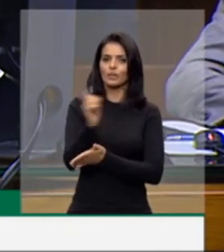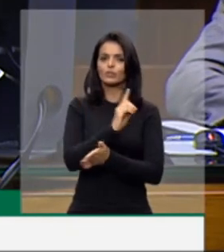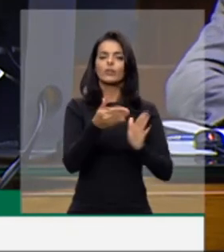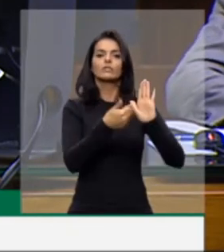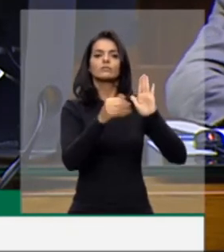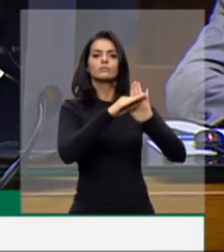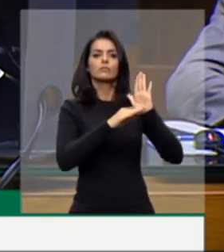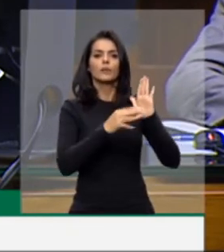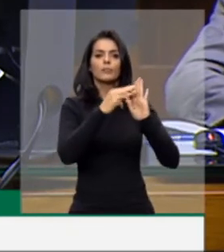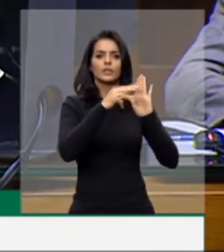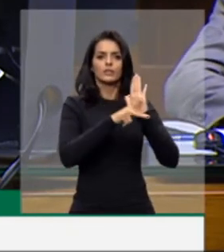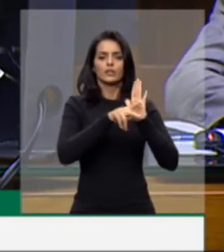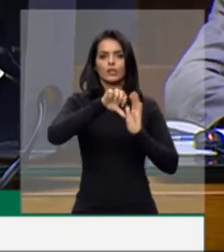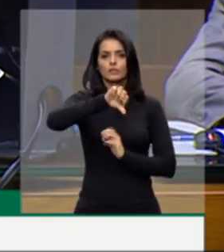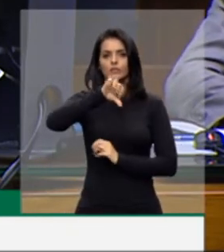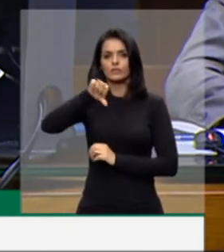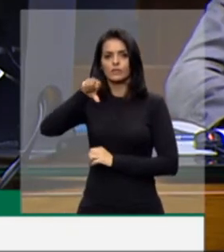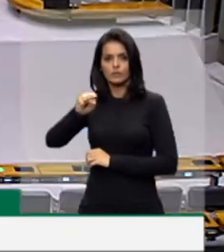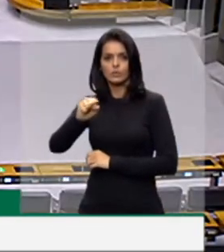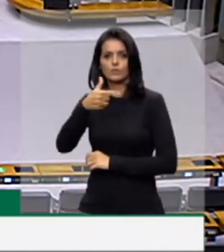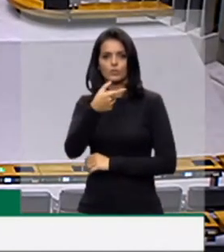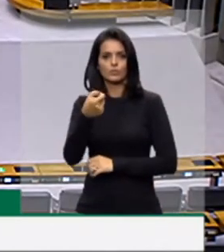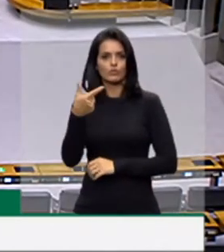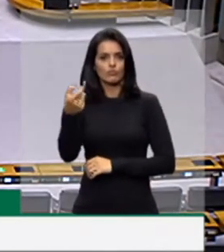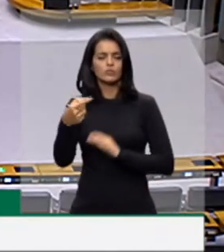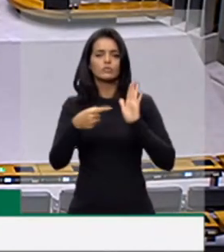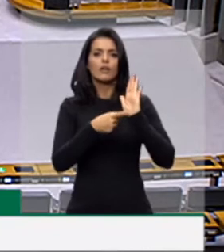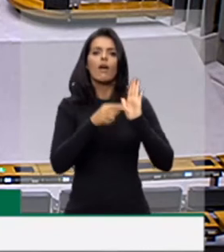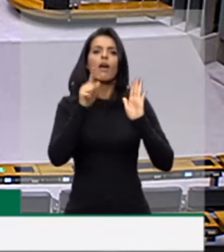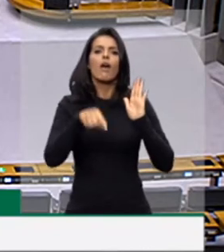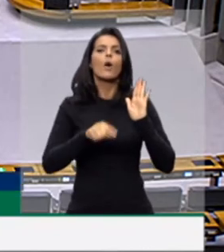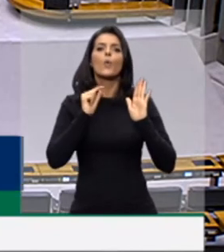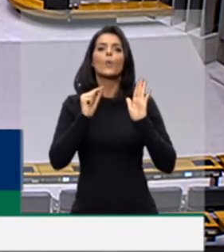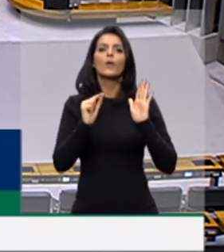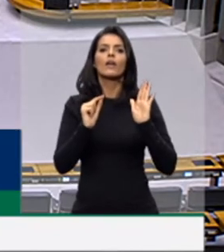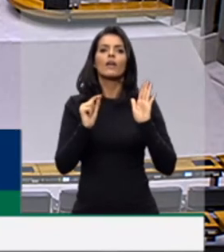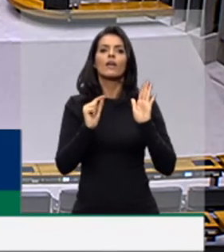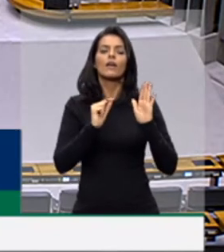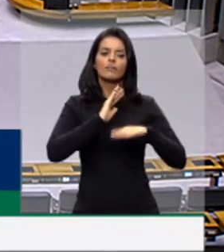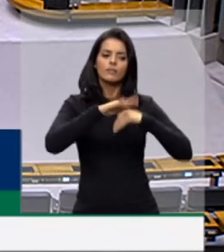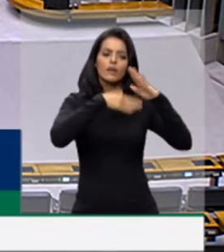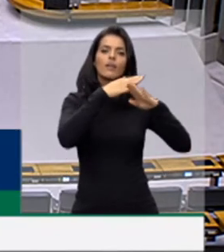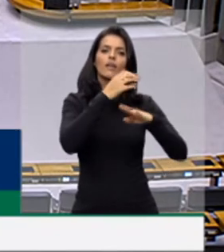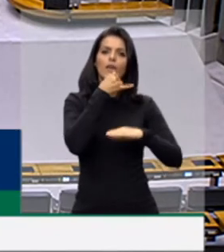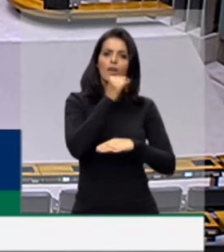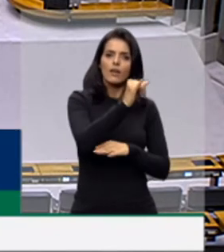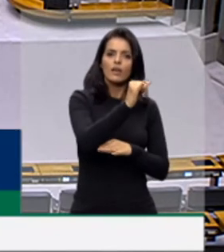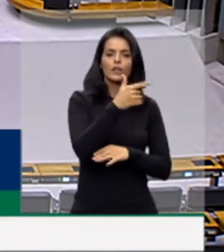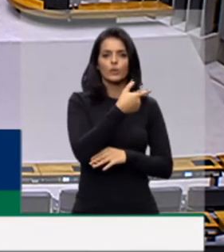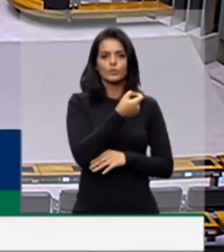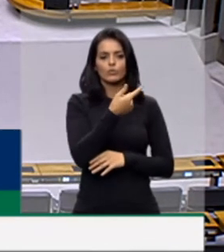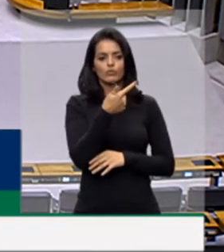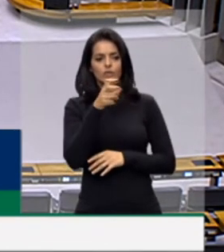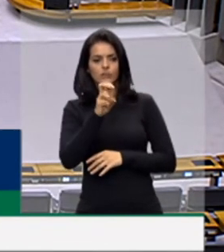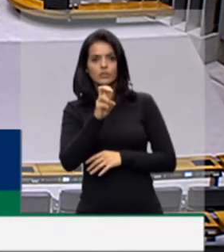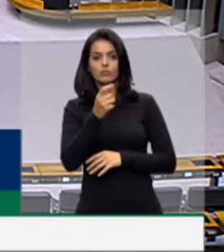REJEITADO O REQUERIMENTO. -- [REPÓRTER]: ESSE REQUERIMENTO REJEITADO O QUE PEDIA RETIRADA DE PAUTA, DA